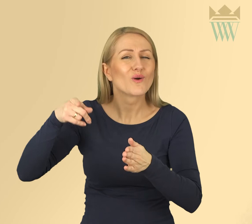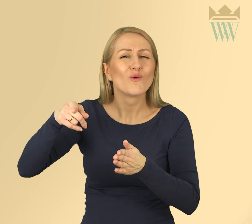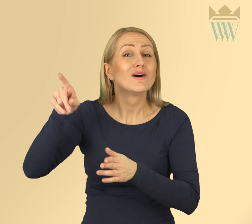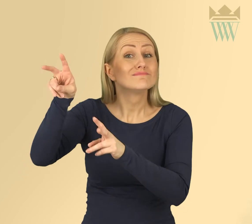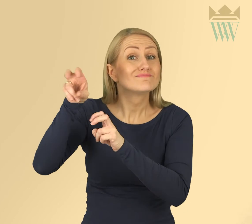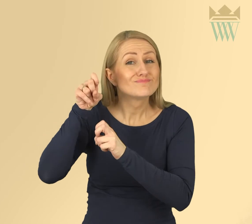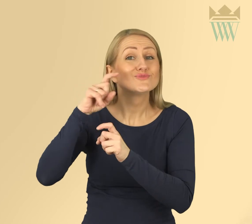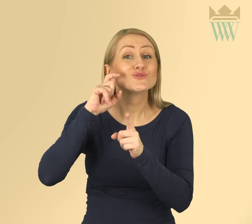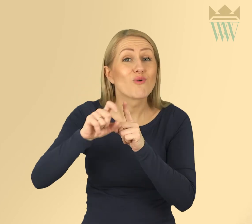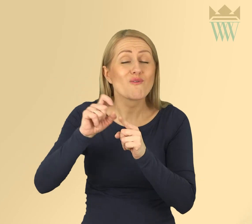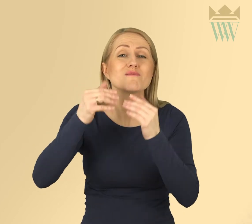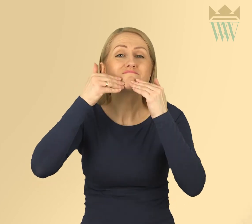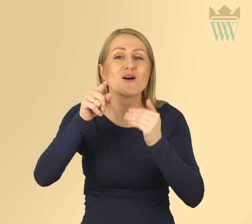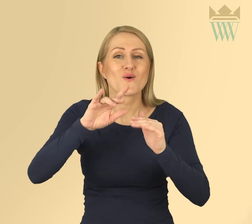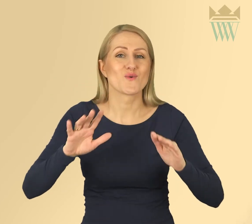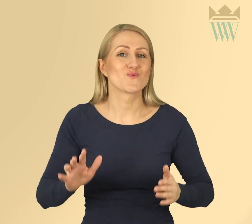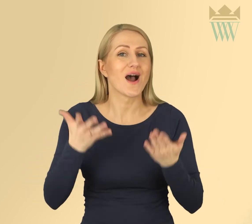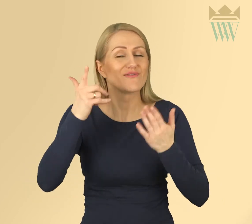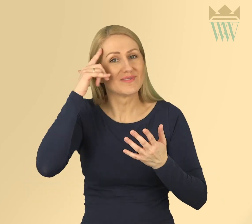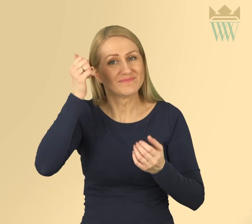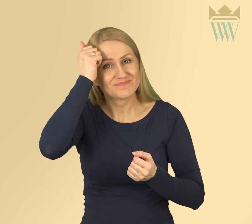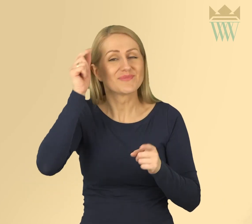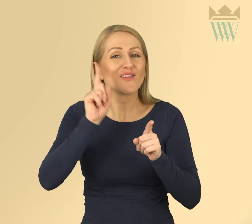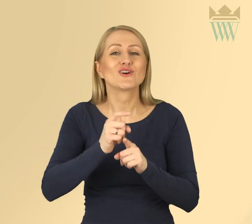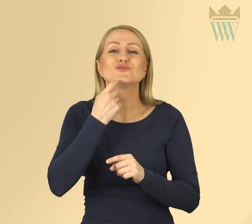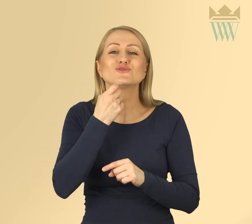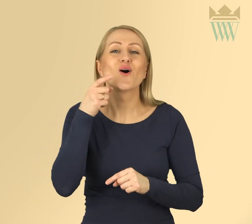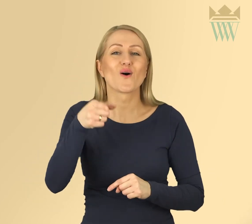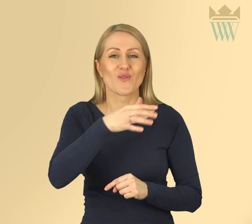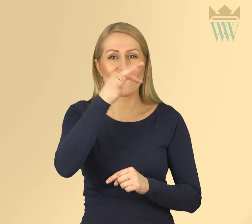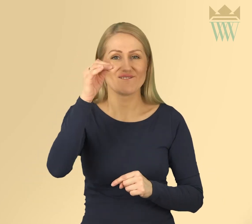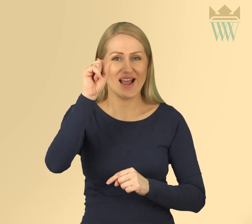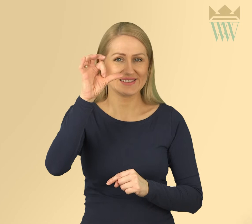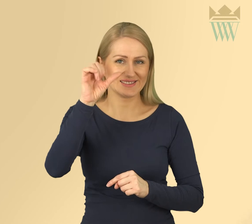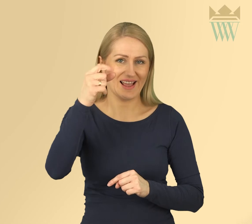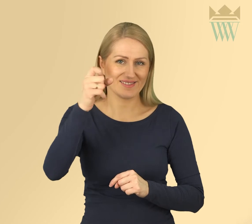Skojarzenie z tym staropolskim słowem pomoże zapamiętać słowo fasada.